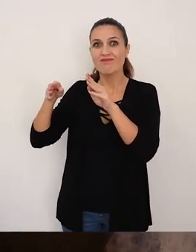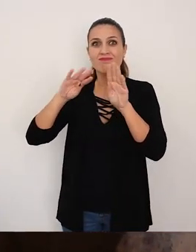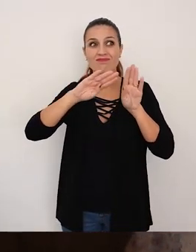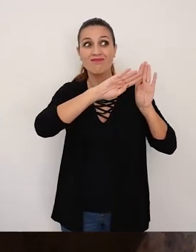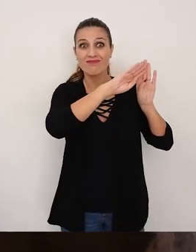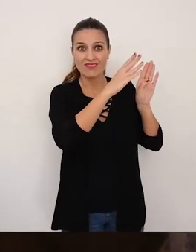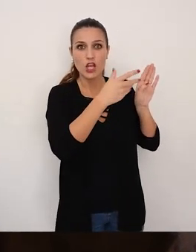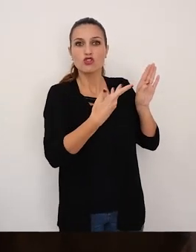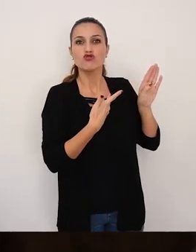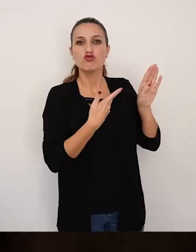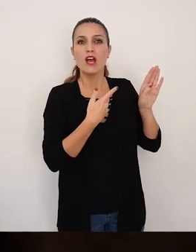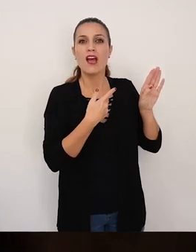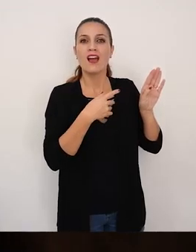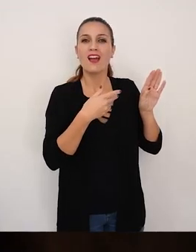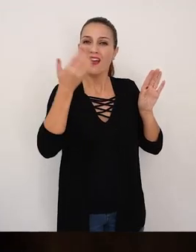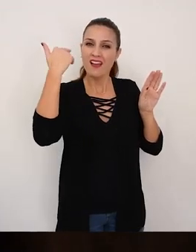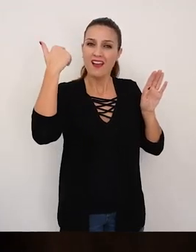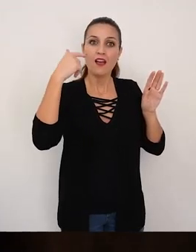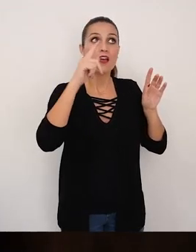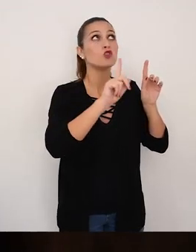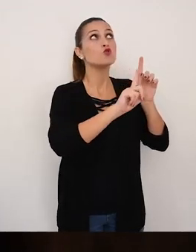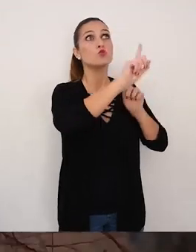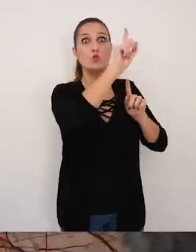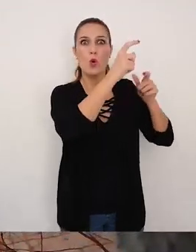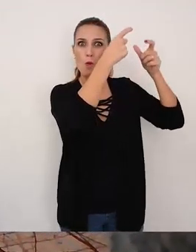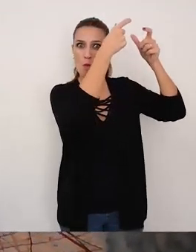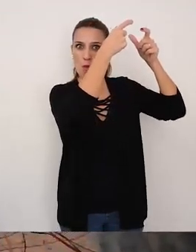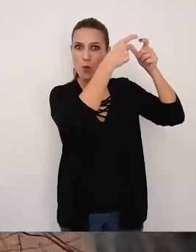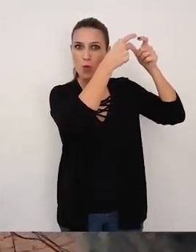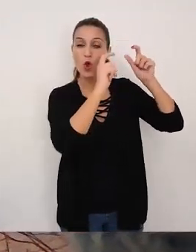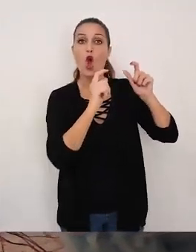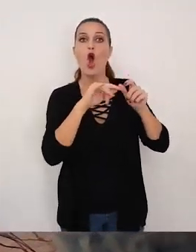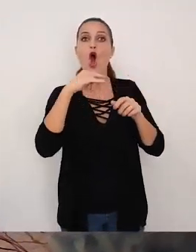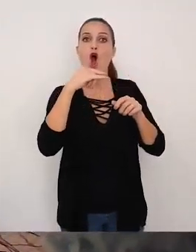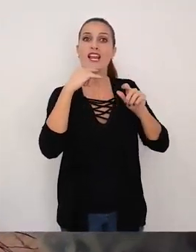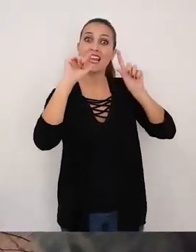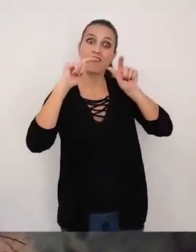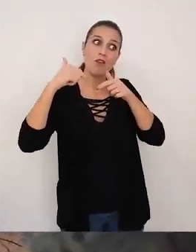tempo accoglievano le olive, scaricate dai manovali dalle aperture posizionate in alto.